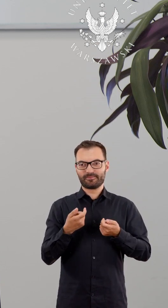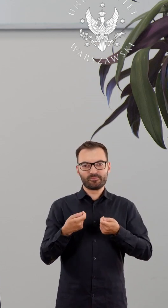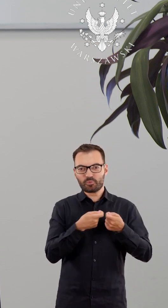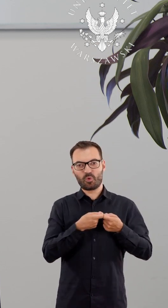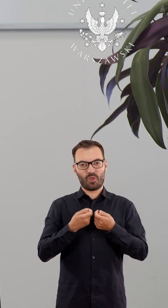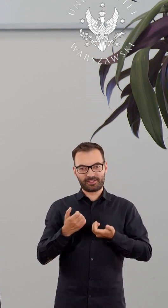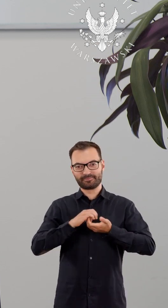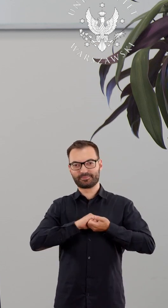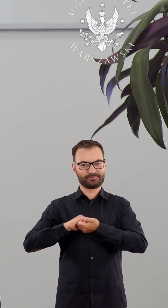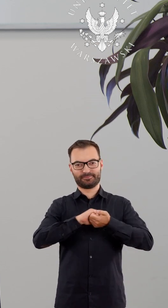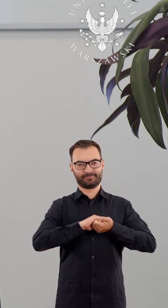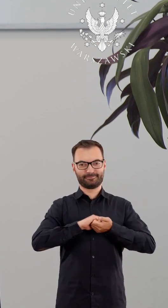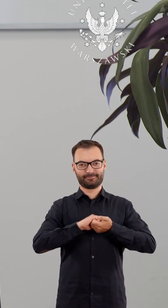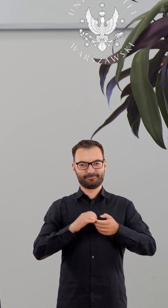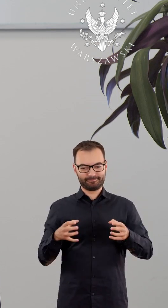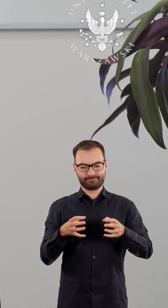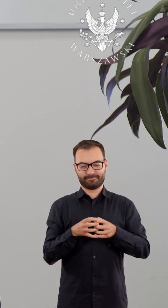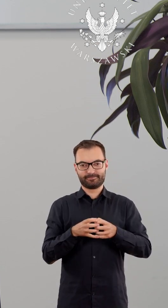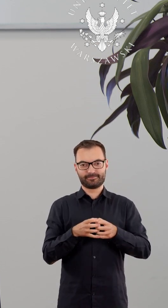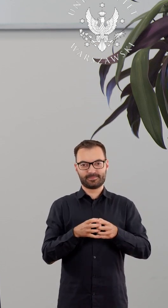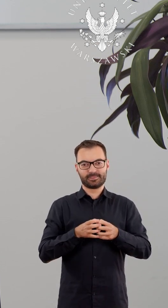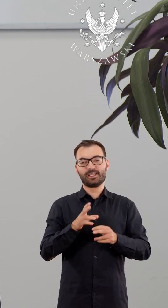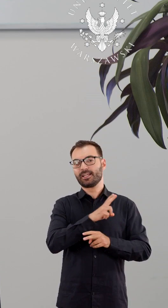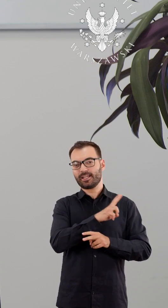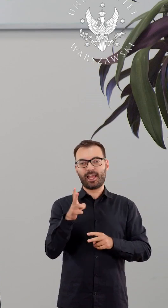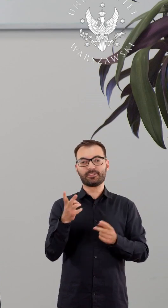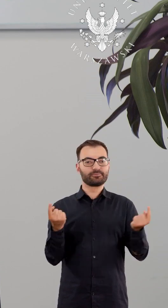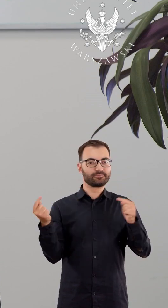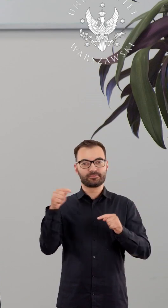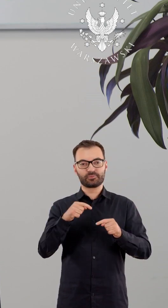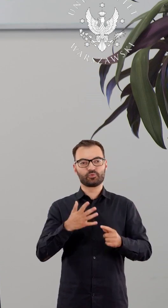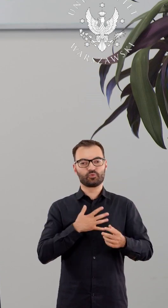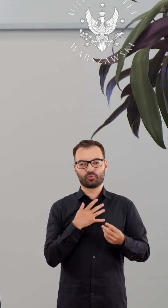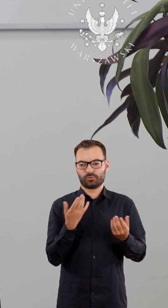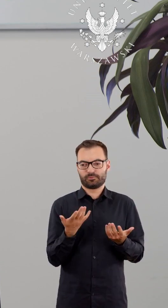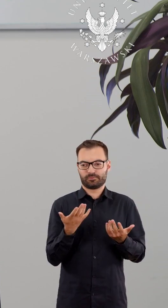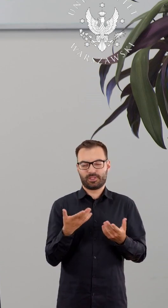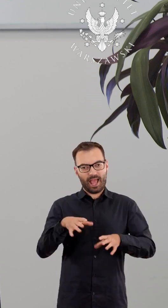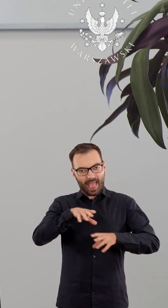Tworzymy taką grupę dla wszystkich, aby każdy z nas czuł się akceptowany.